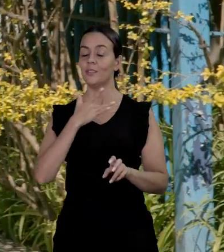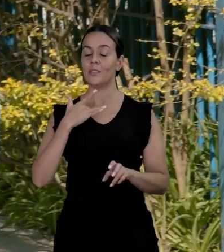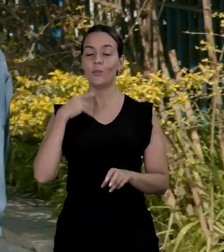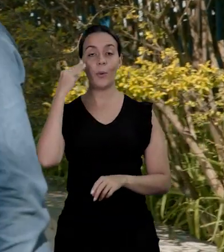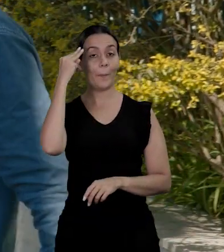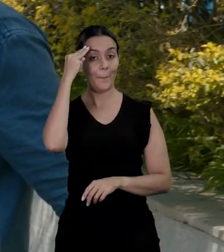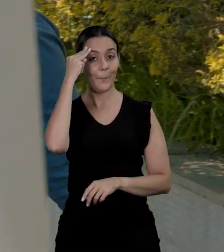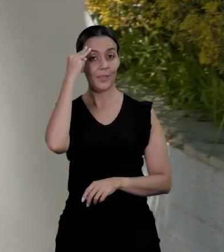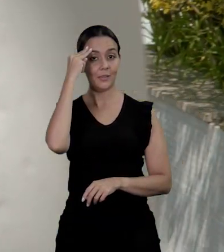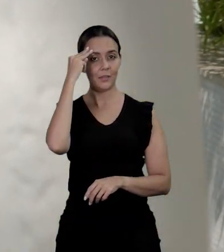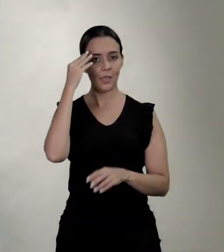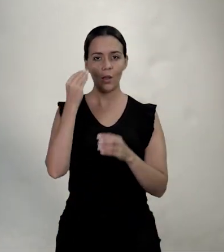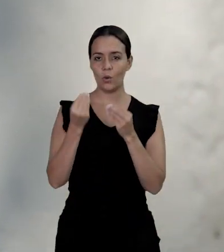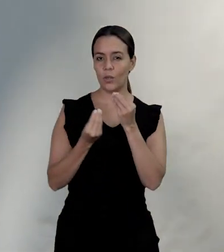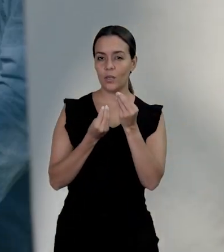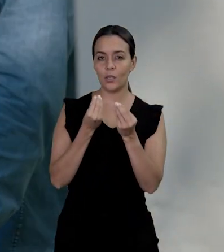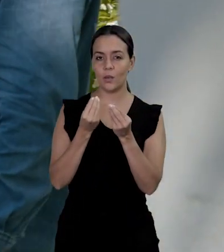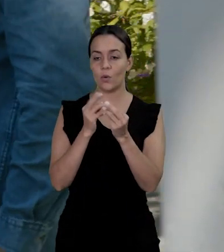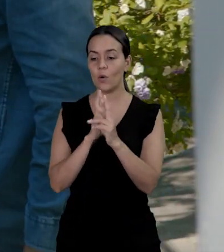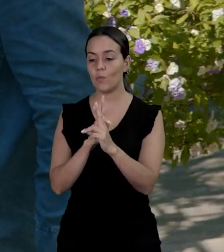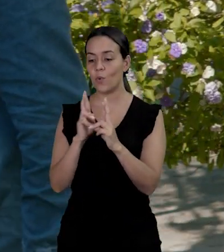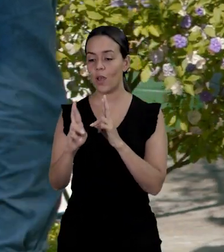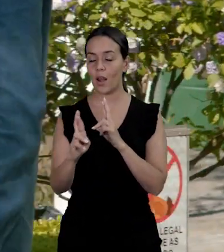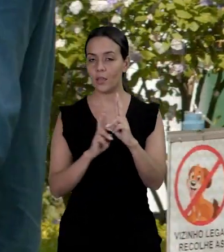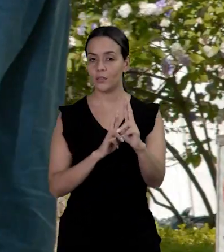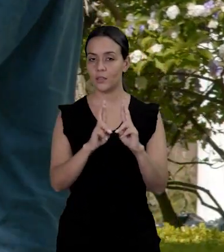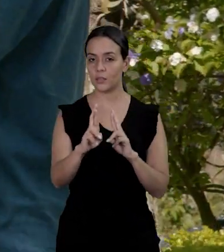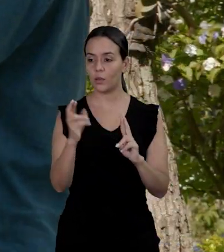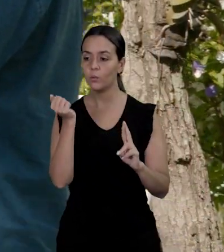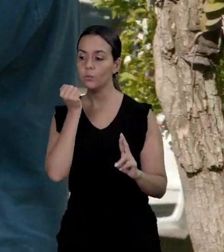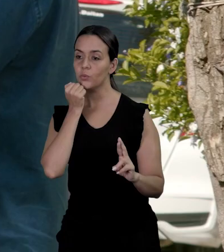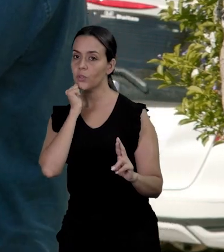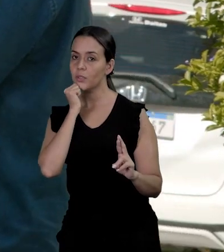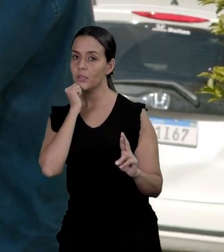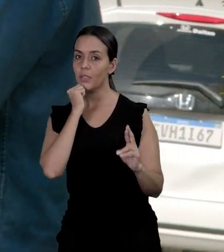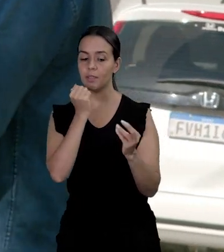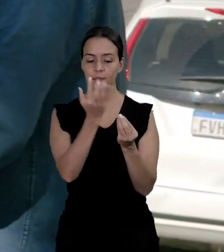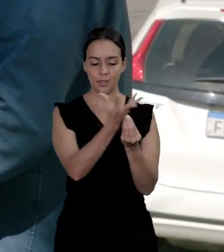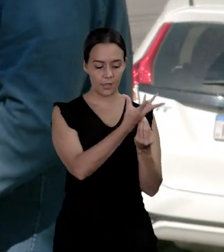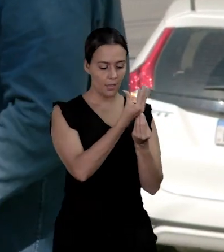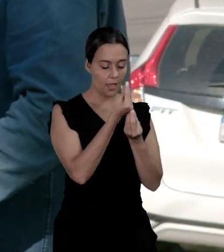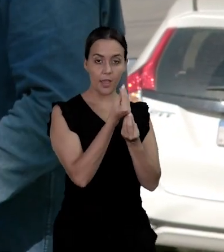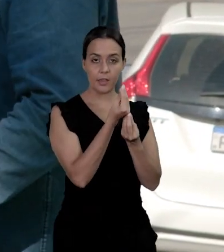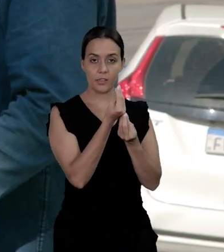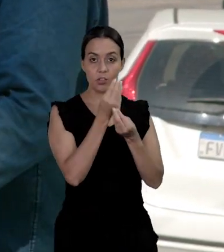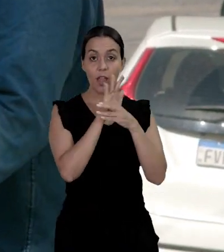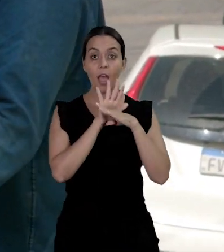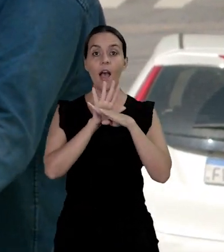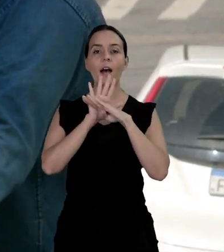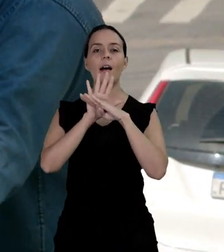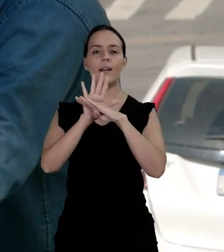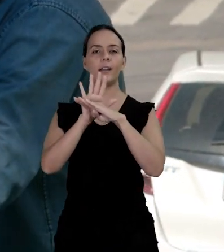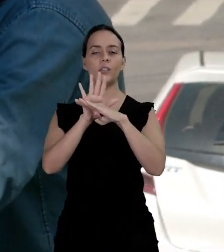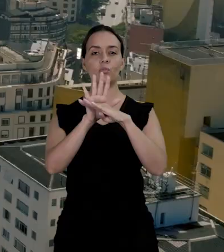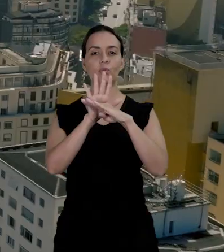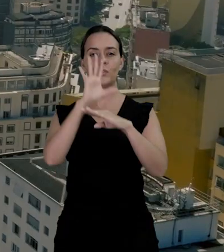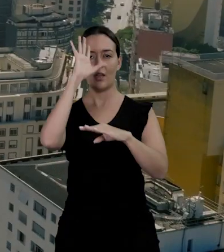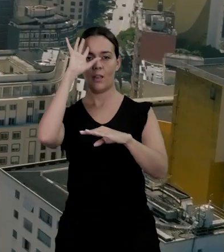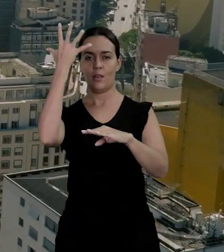e como a fragmentação da relação entre ciência e arte contribui para a dificuldade na solução